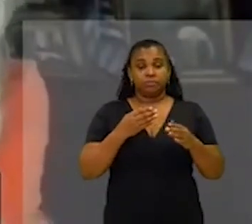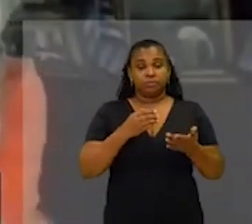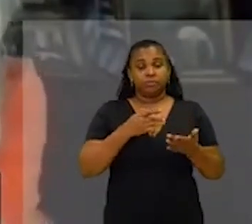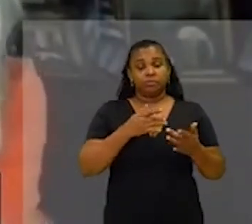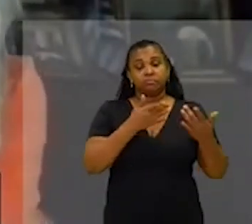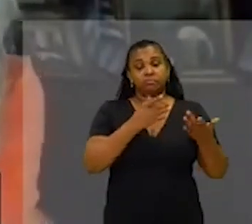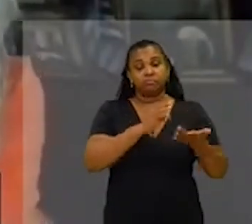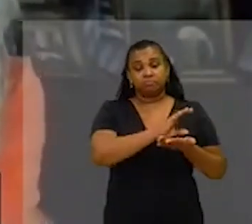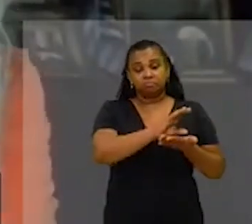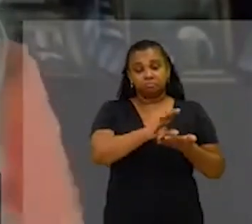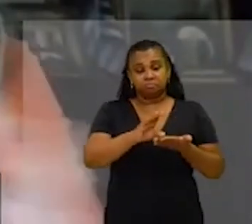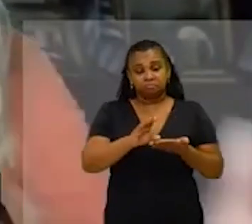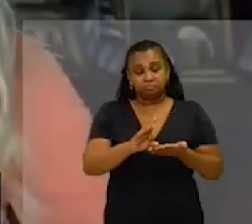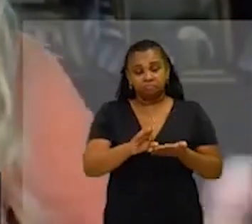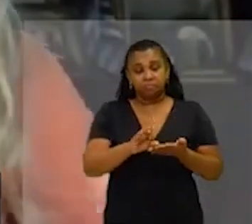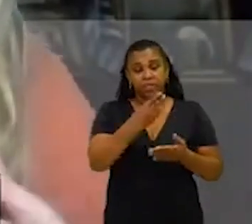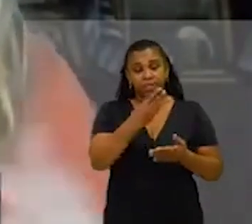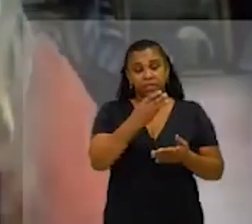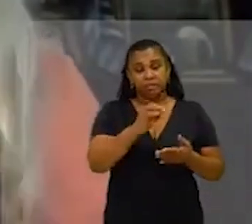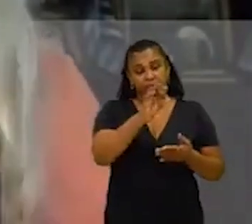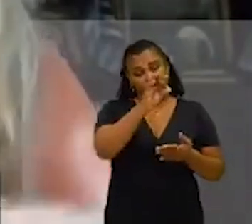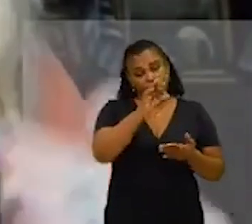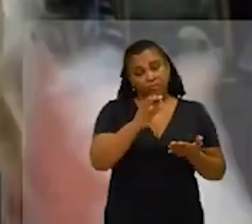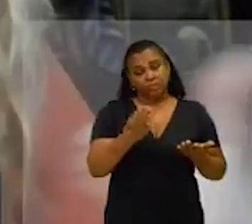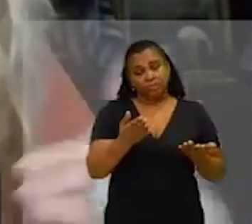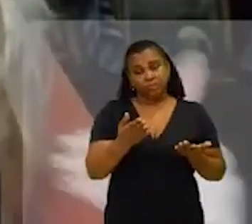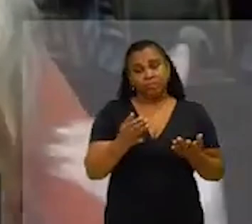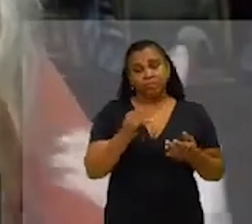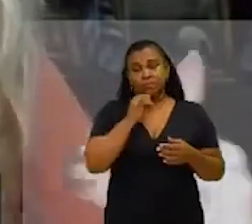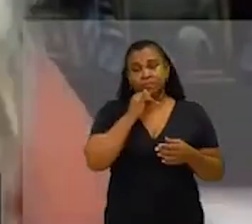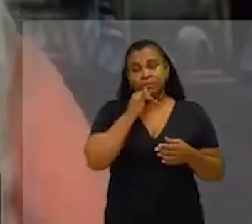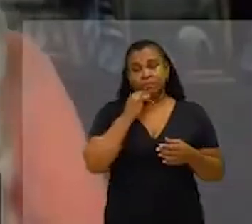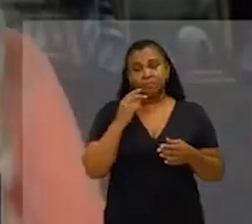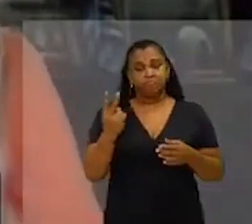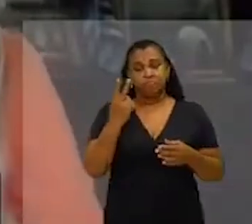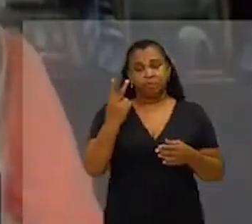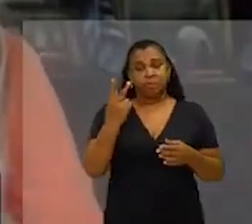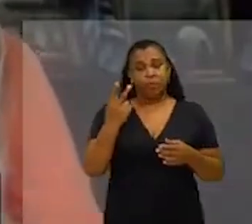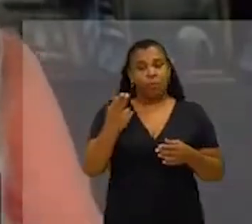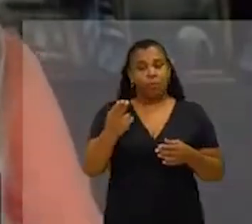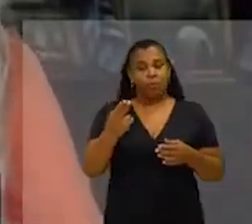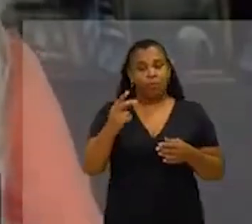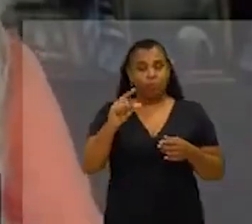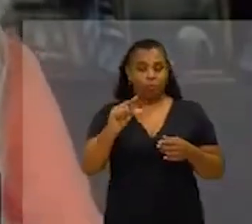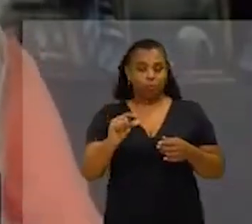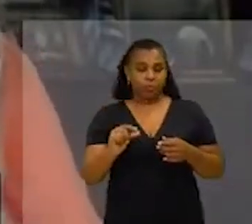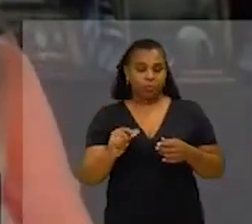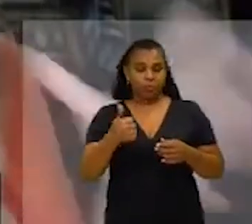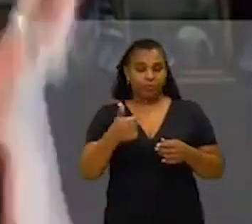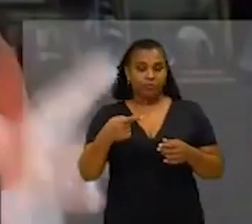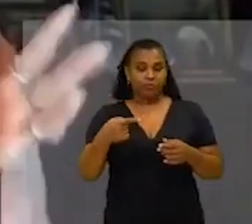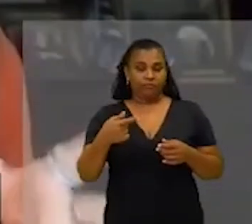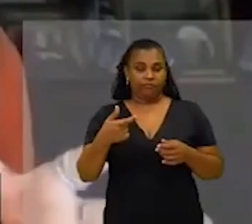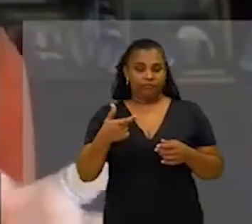percentual subir para 30 no caso de campanhas de valor igual ou inferior a 120 mil reais o que